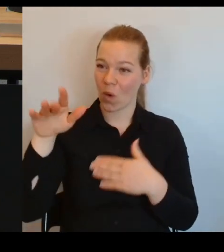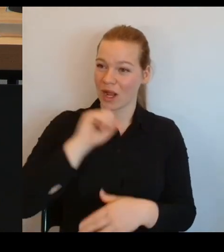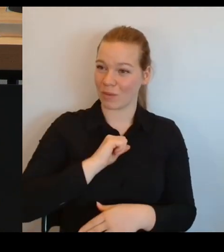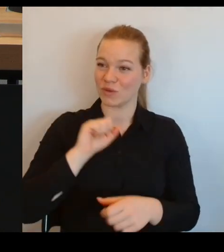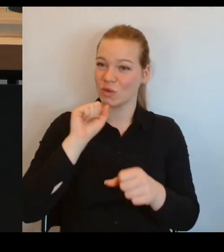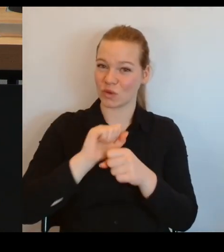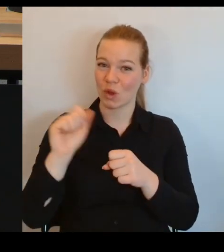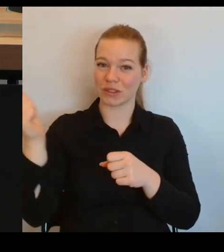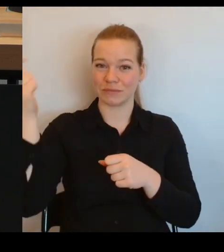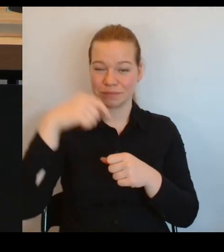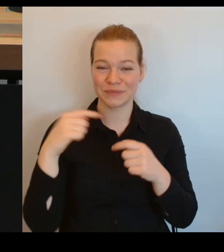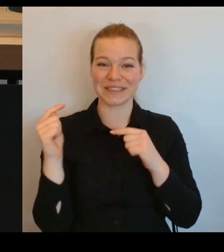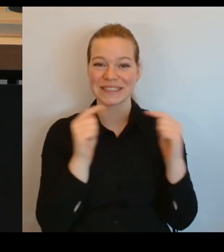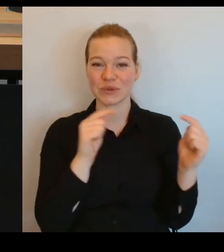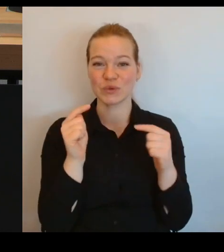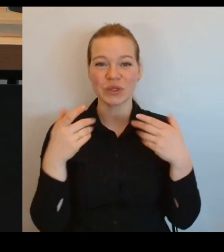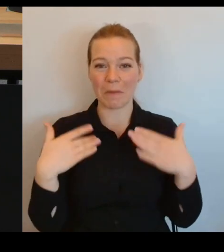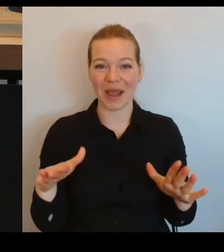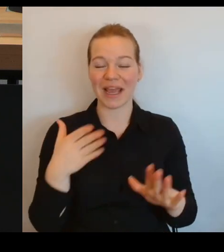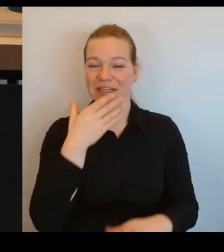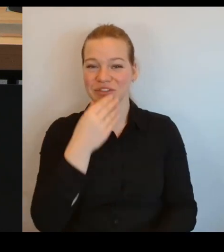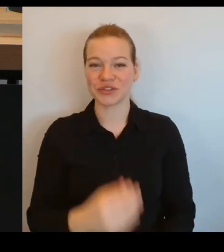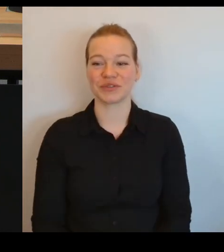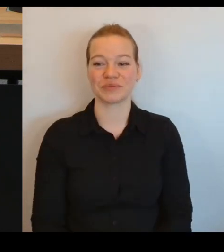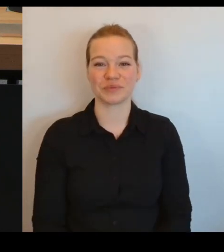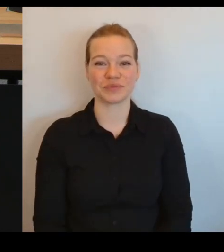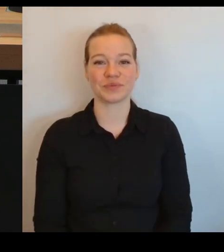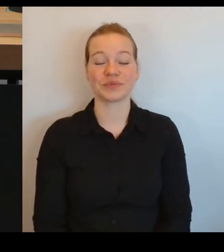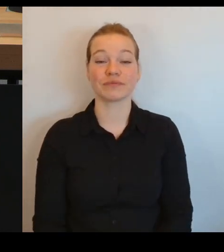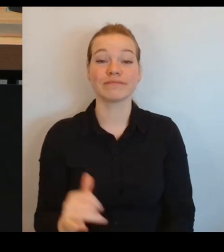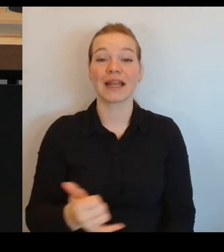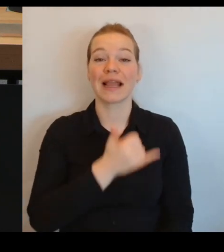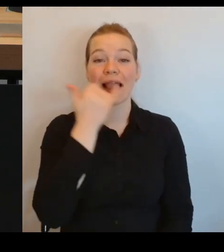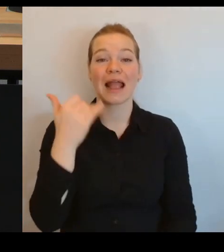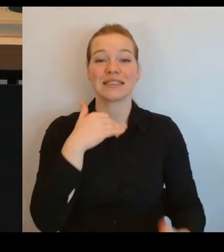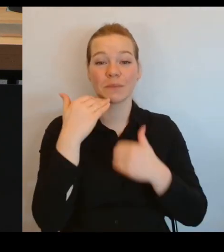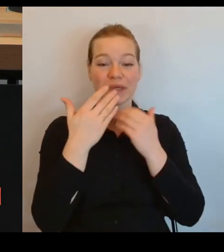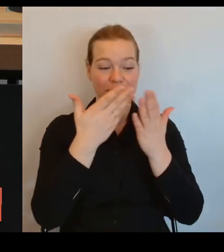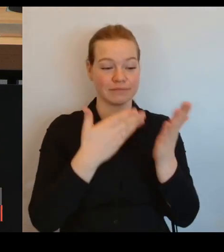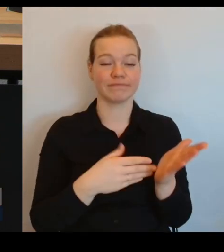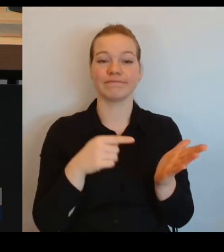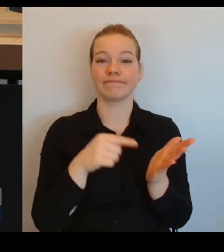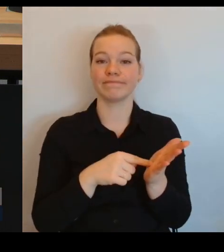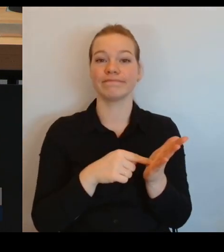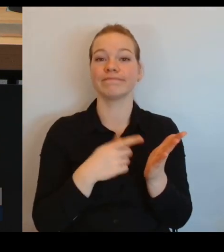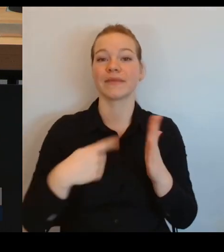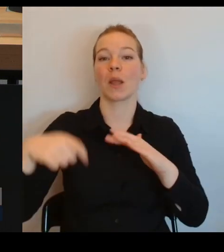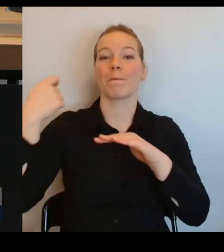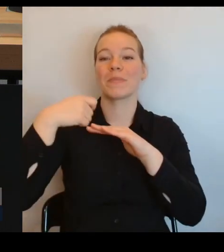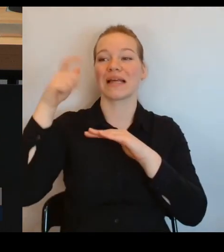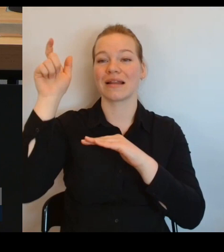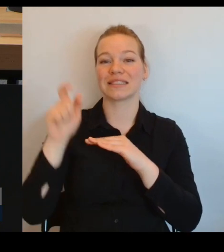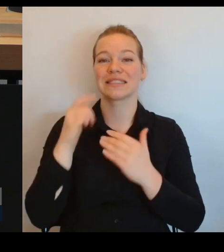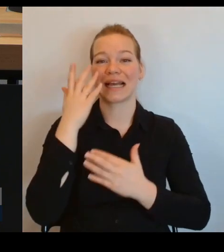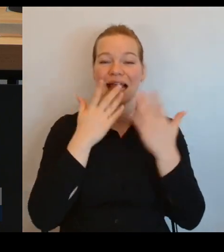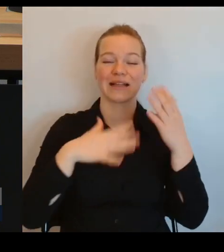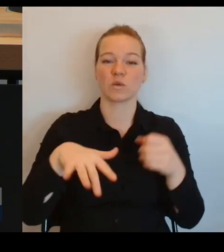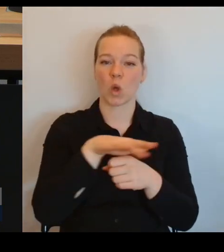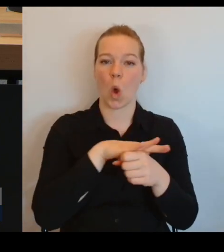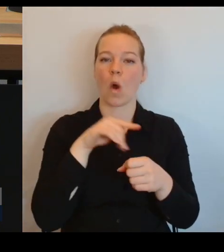Die Präsidentin des Rechnungshofs hat die Finanzlage des Landes gerade sehr deutlich beschrieben. Ich zitiere Der Haushalt steht kurz vor der Krise.